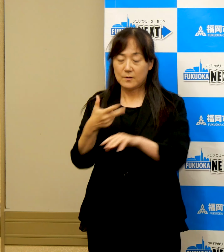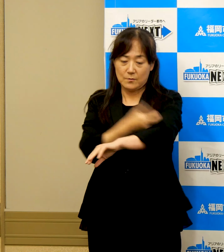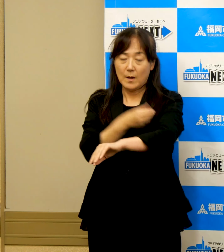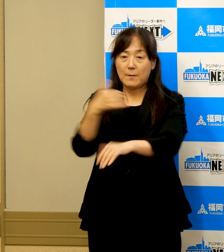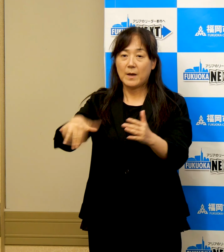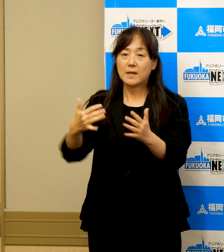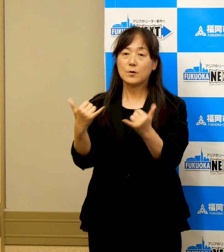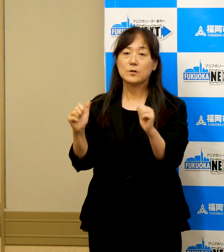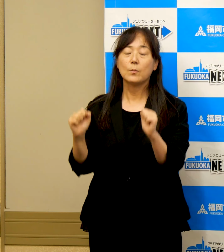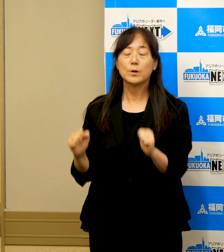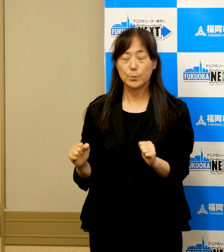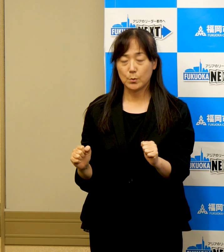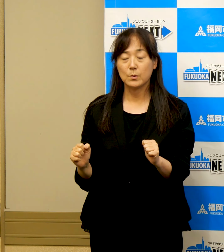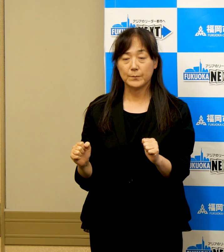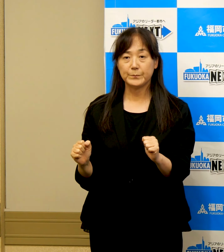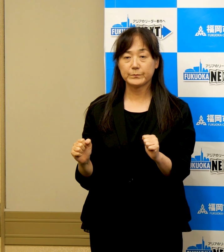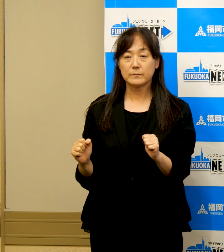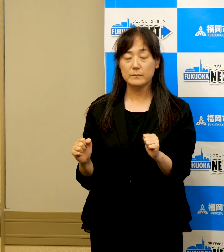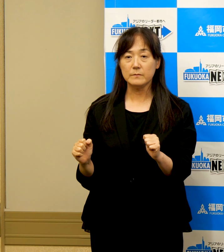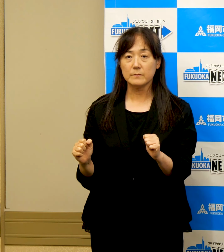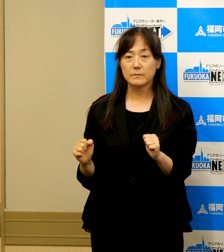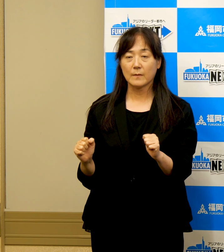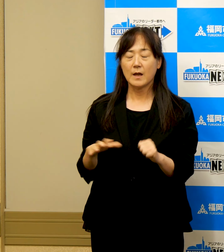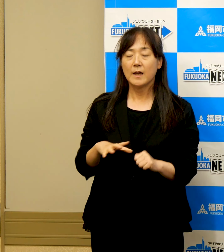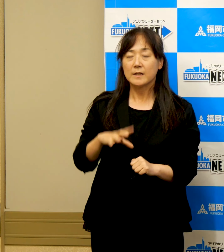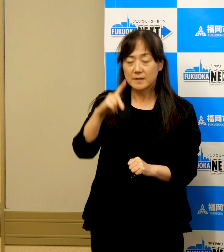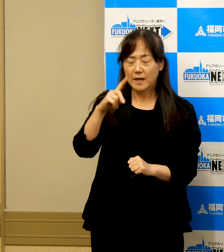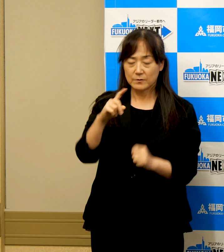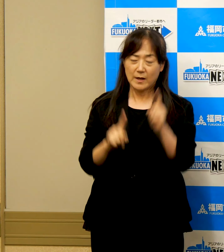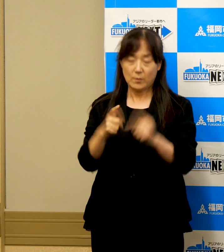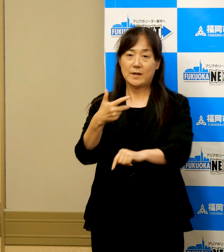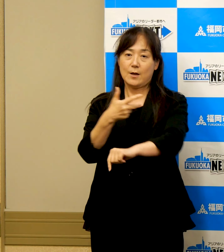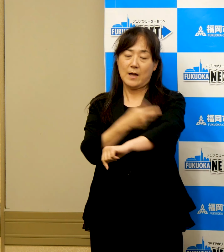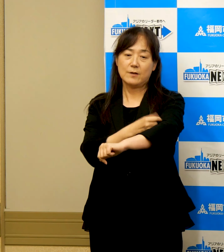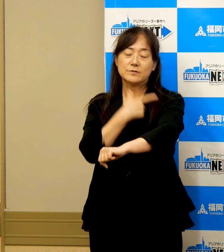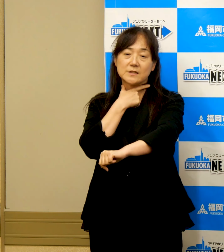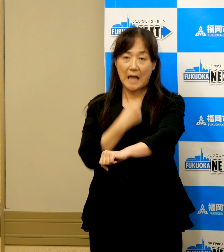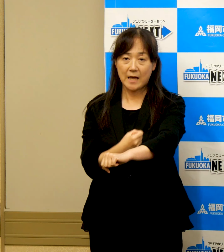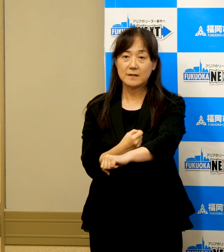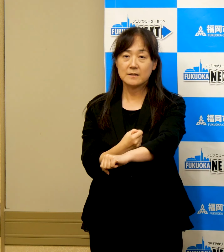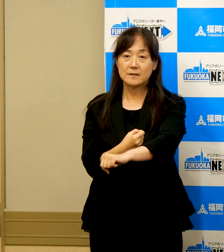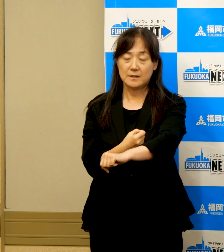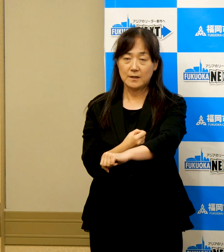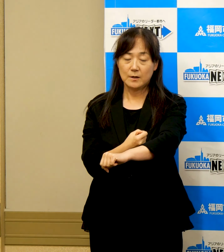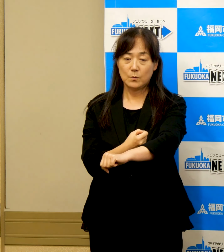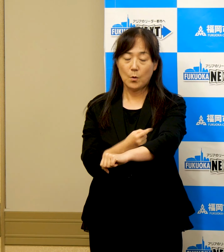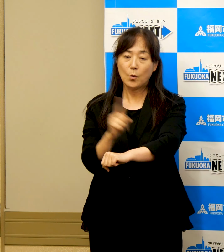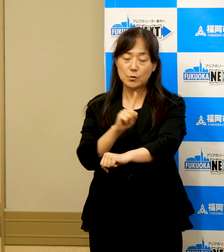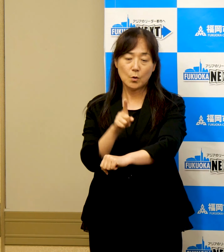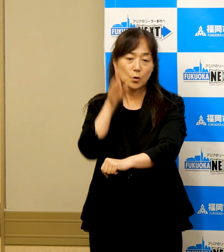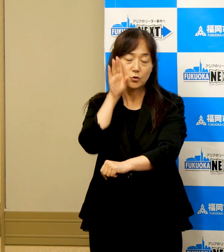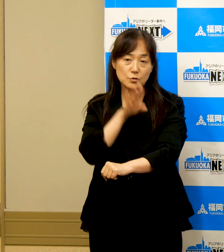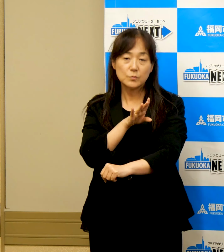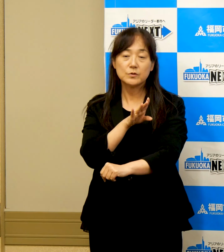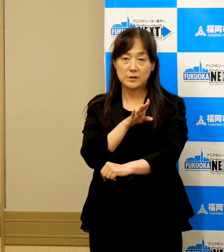やっぱり最初はね とにかく早く受けたいという方を いかにスムーズに